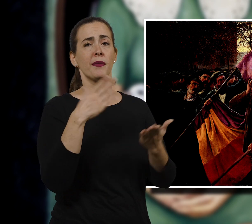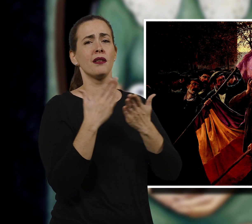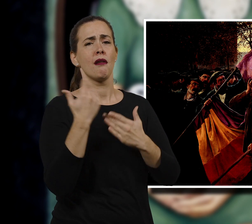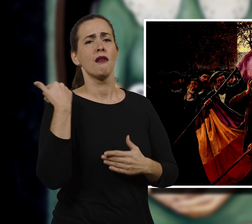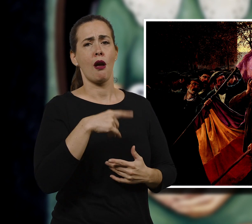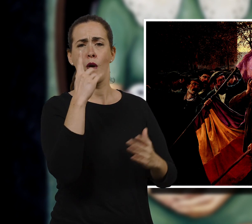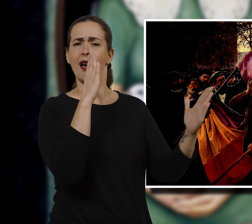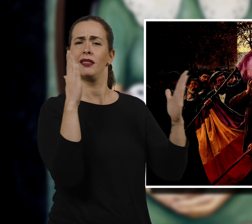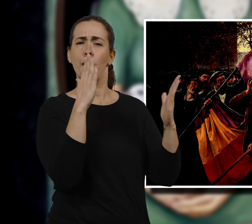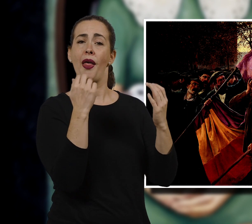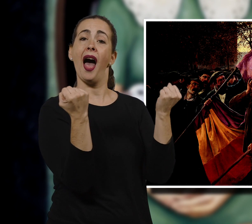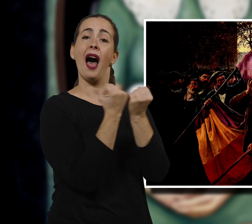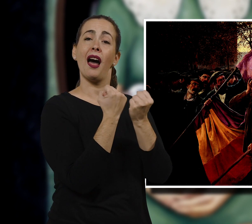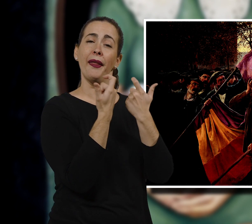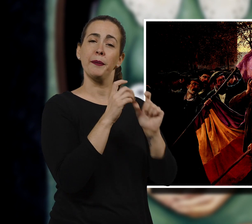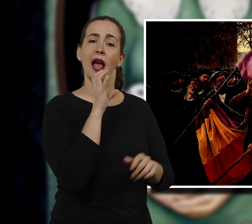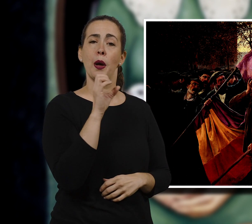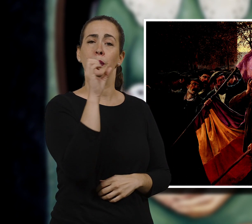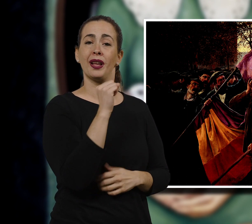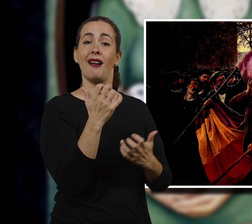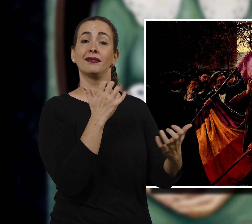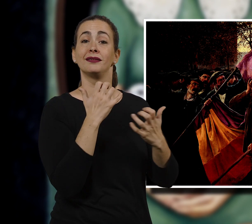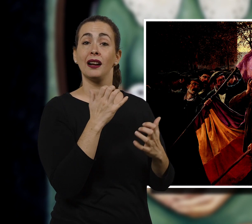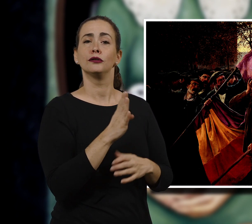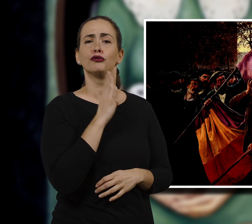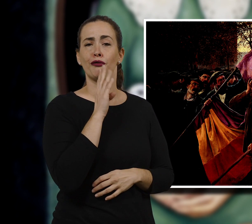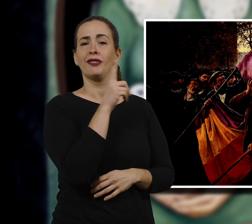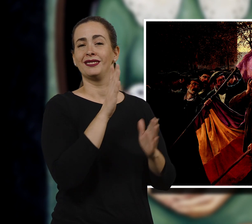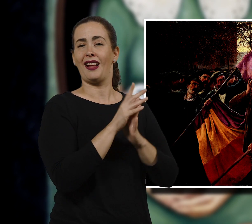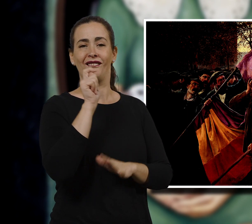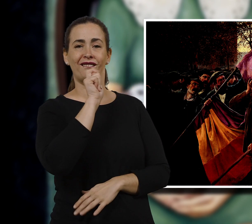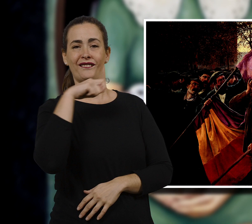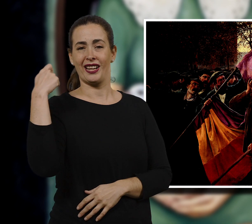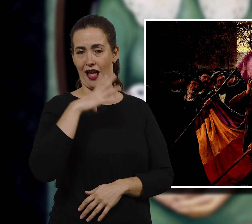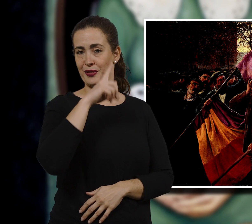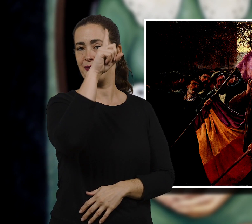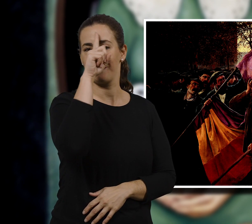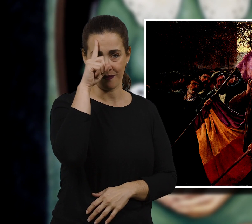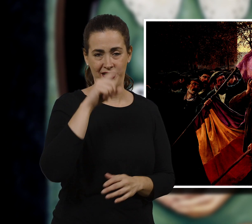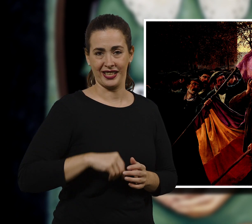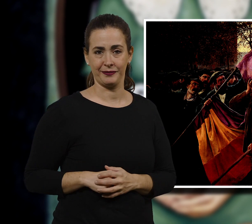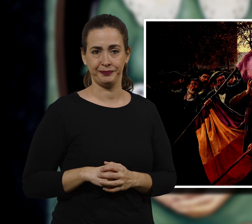També va fer una estada a la “Academia de Bellas Artes de San Fernando de Madrid”.